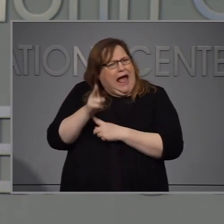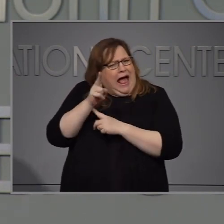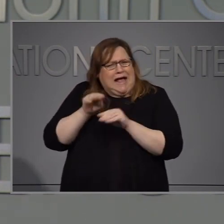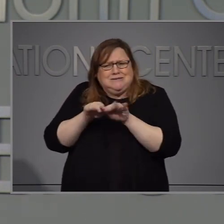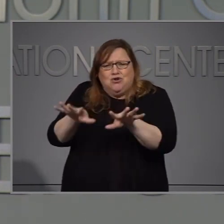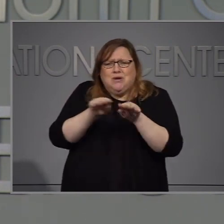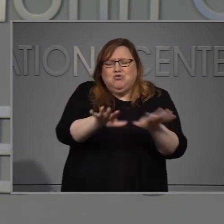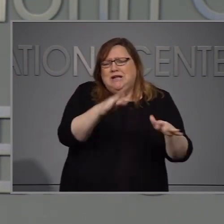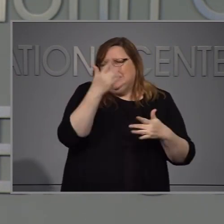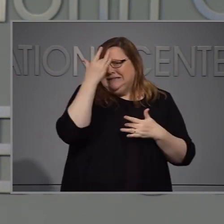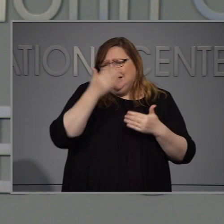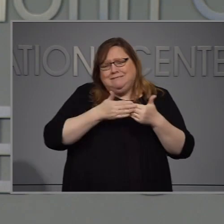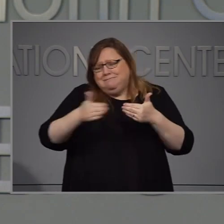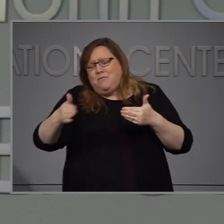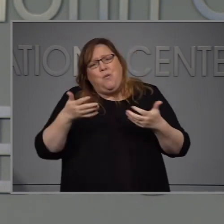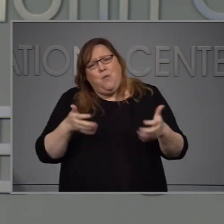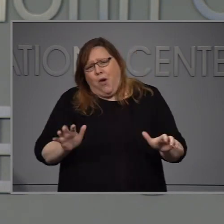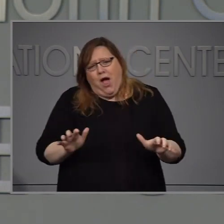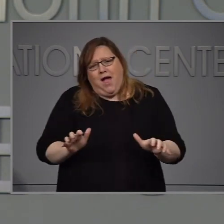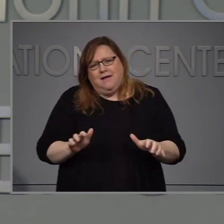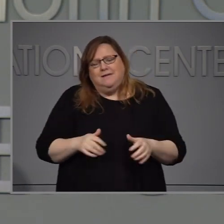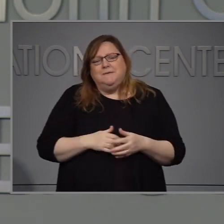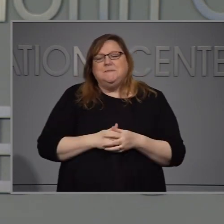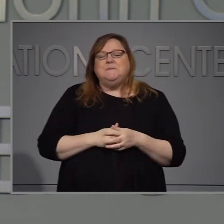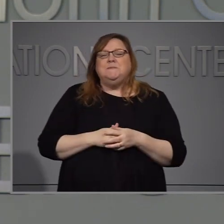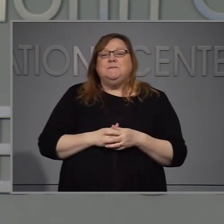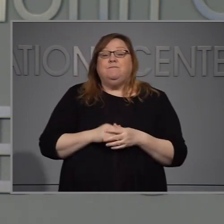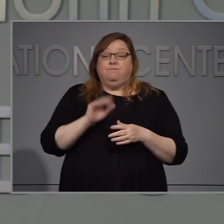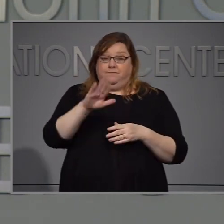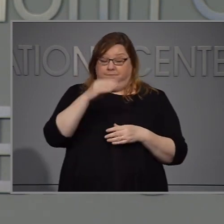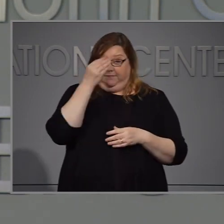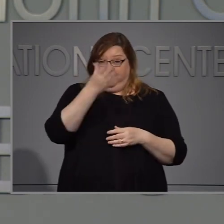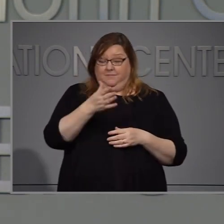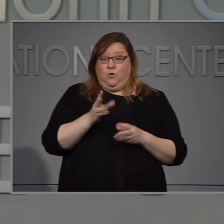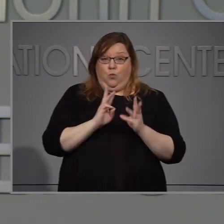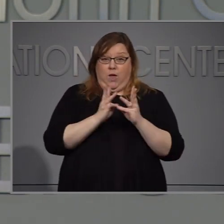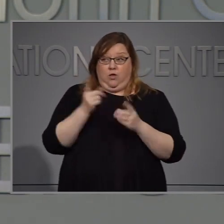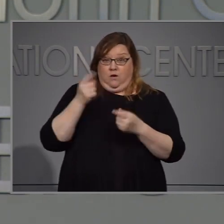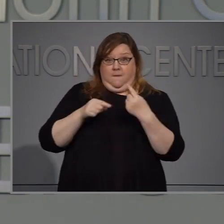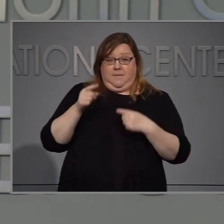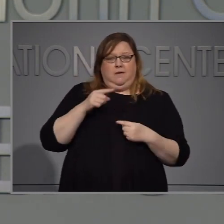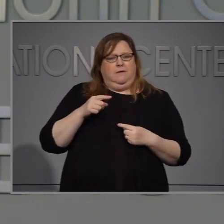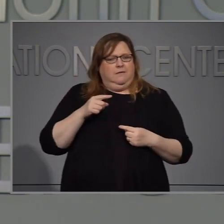manera de actuar unos con otros allí además, las altas temperaturas en los noventa son